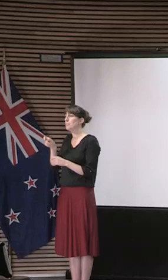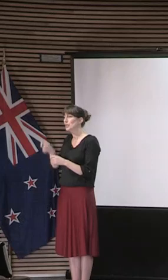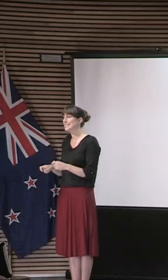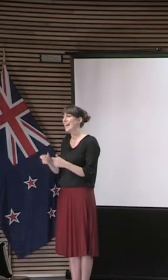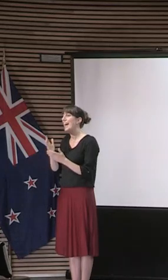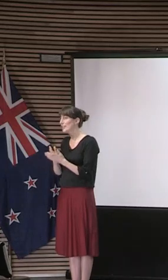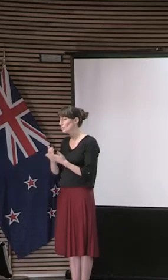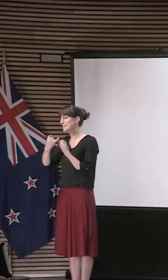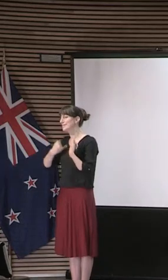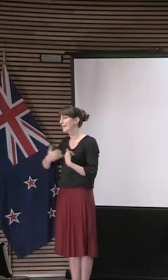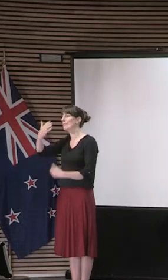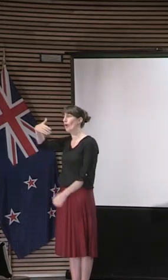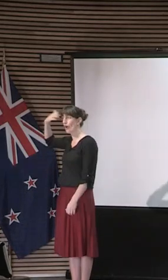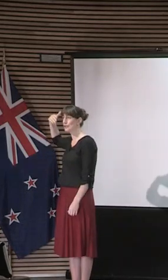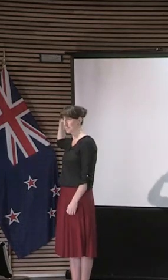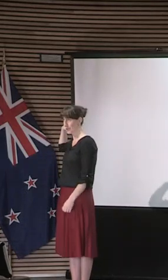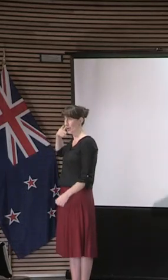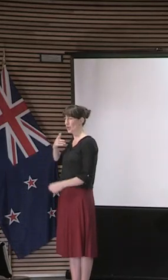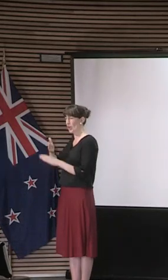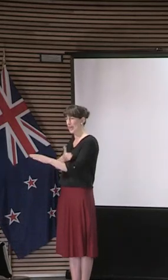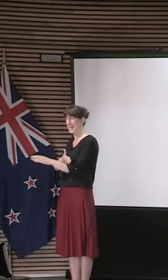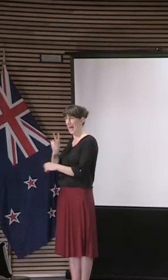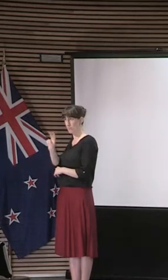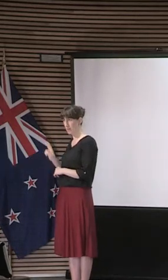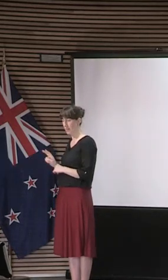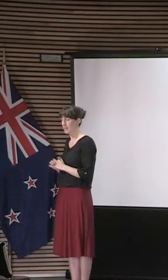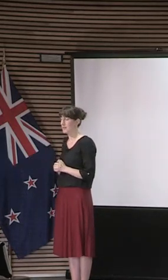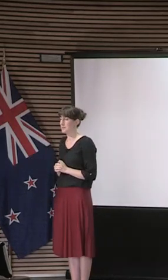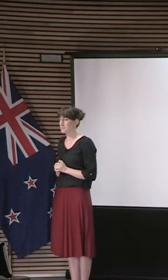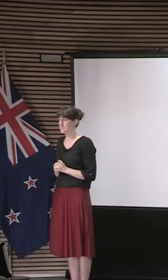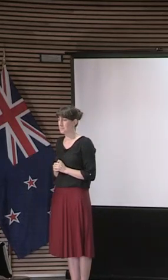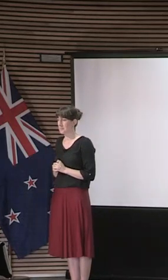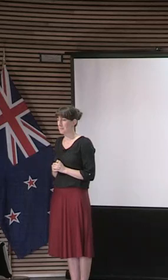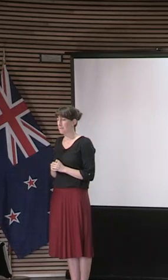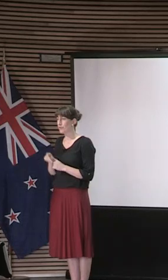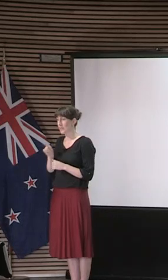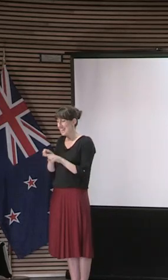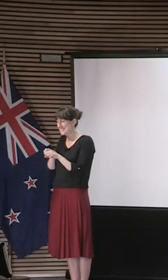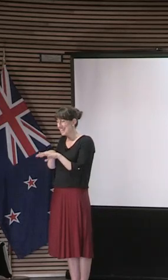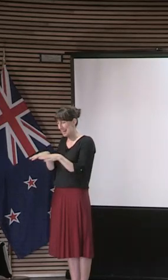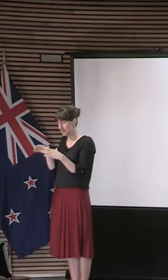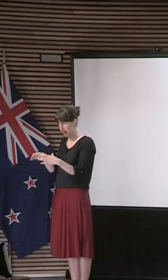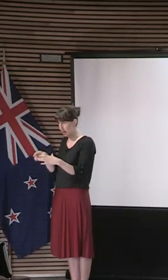He korero noa mo te keehi inanahi. Ko tenei tetahi i whakamatautauria i nga ra